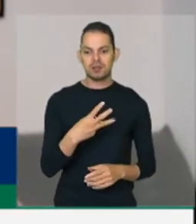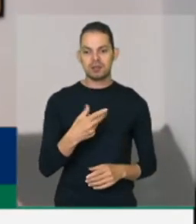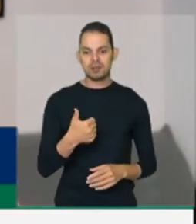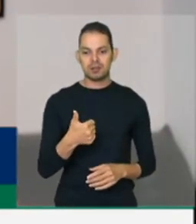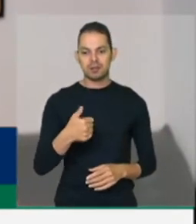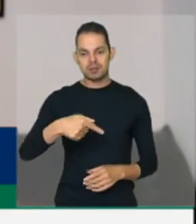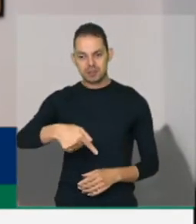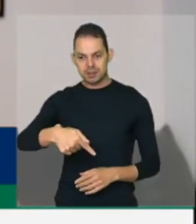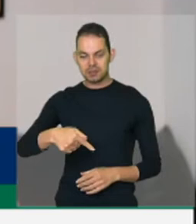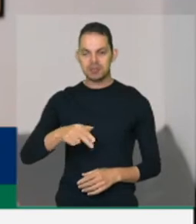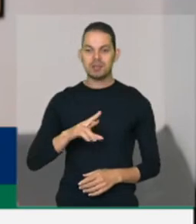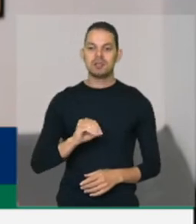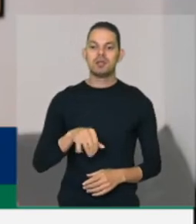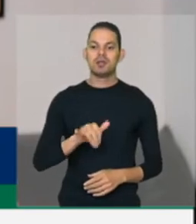317 VOTOS DA CÂMARA, AO PL 948, ISSO ESTÁ NUMA MATÉRIA